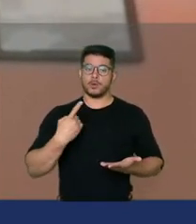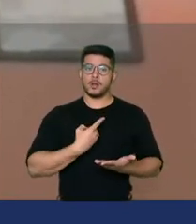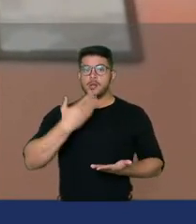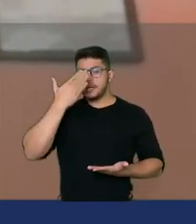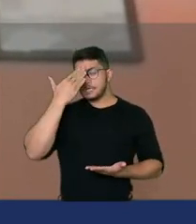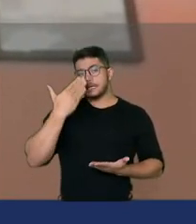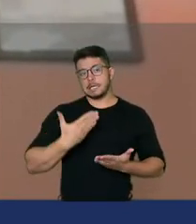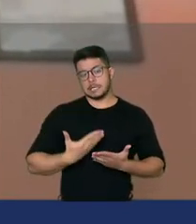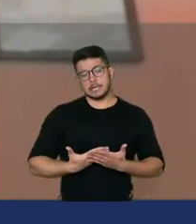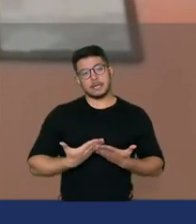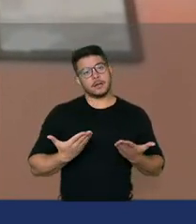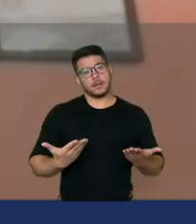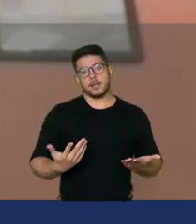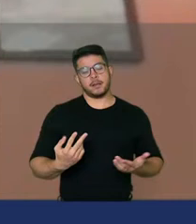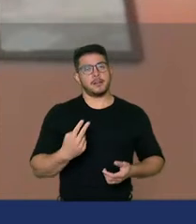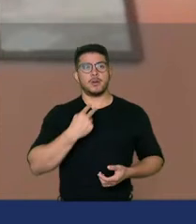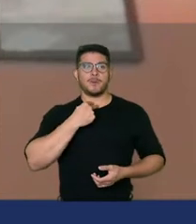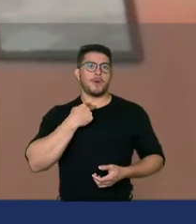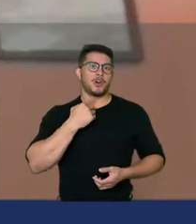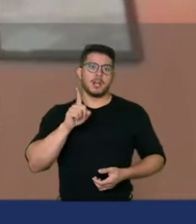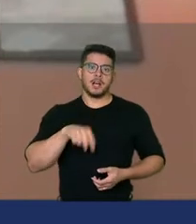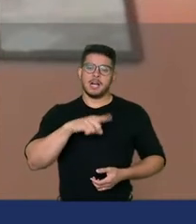FAZ SENTIDO, NÉ? A VEDAÇÃ O... DESSAS ORGANIZAÇÕES...